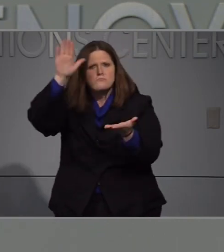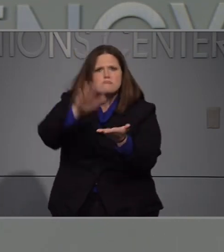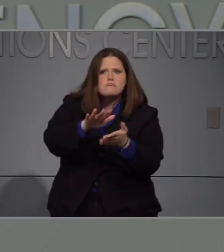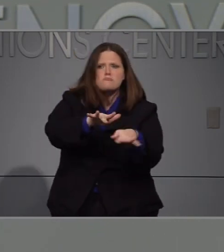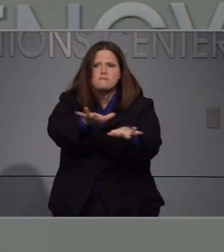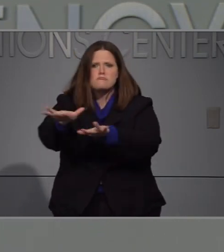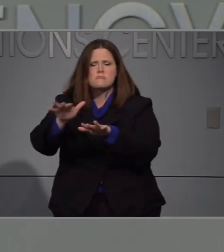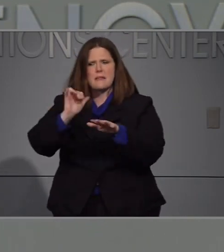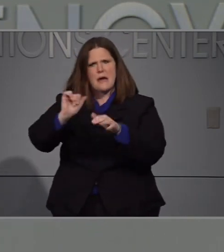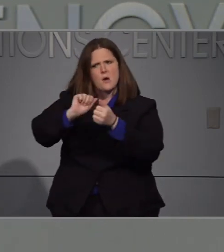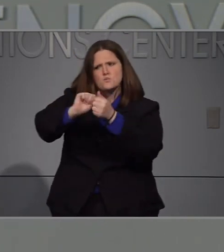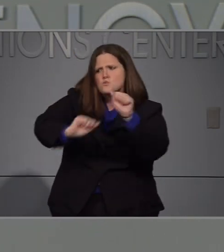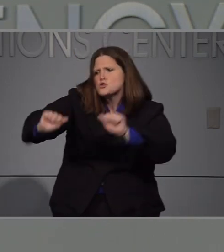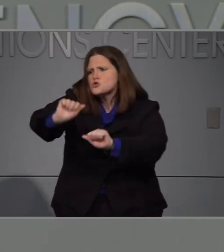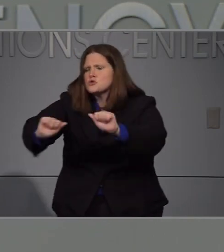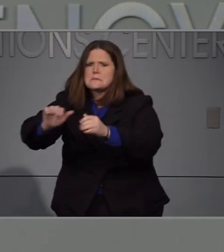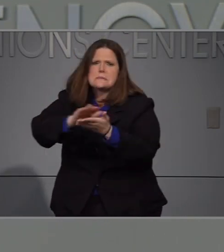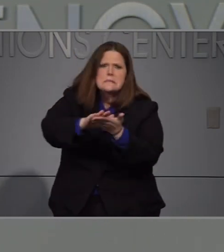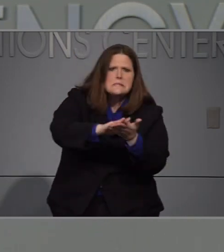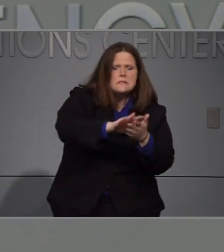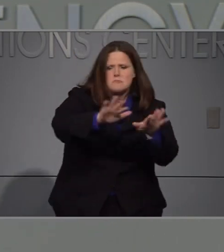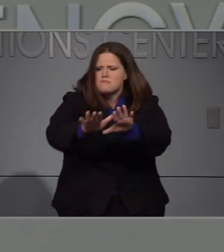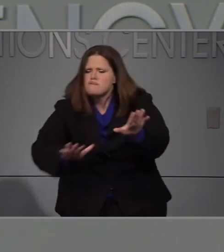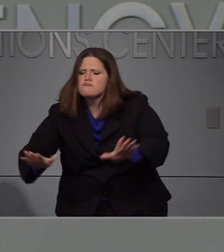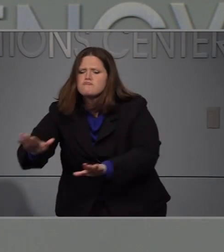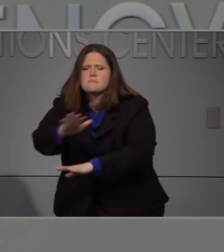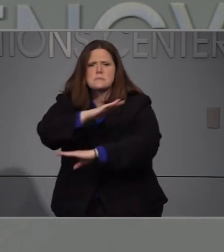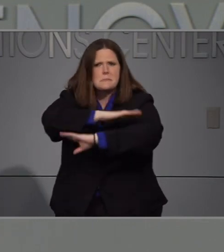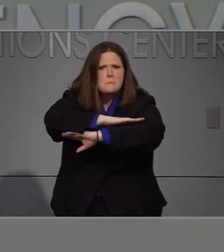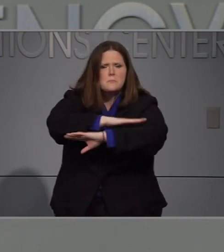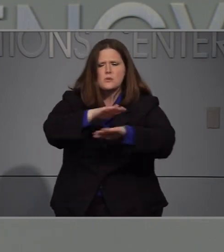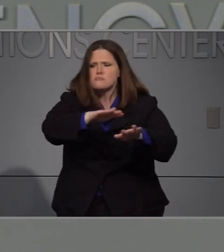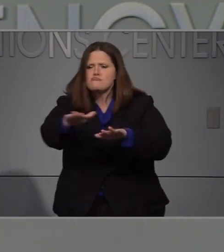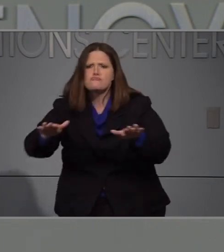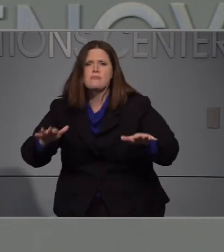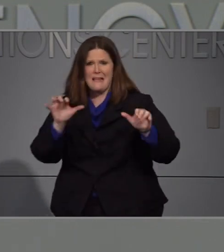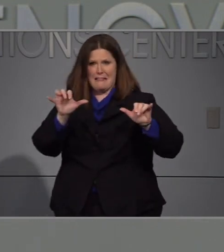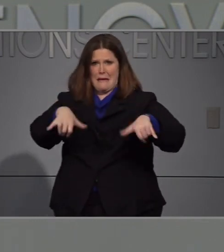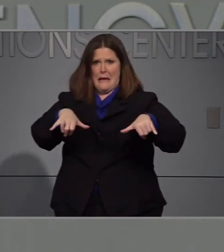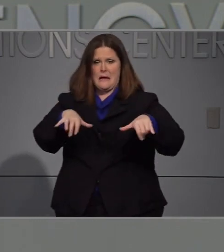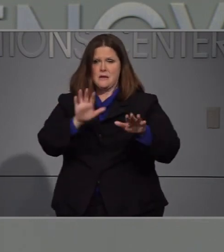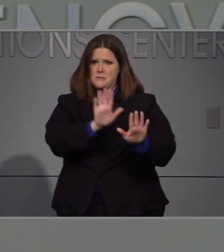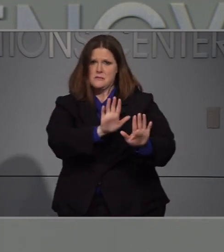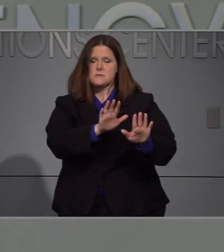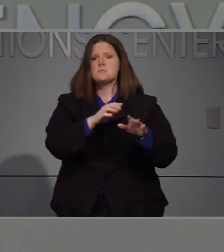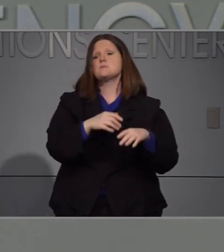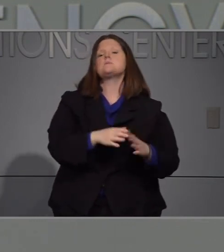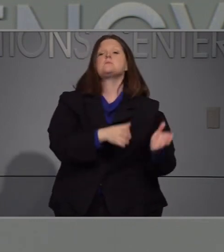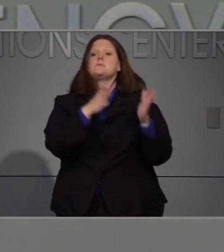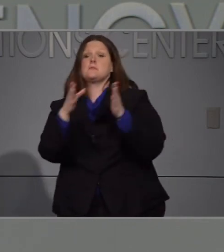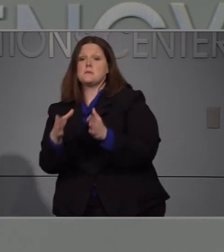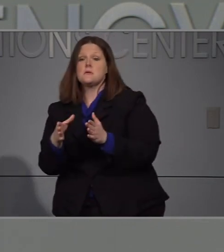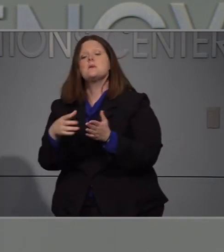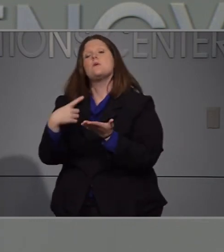buen control de higiene. Y la limpieza de las superficies, etcétera.